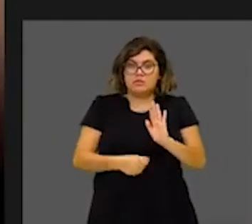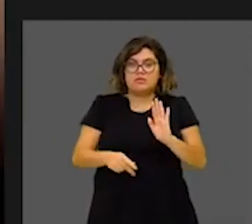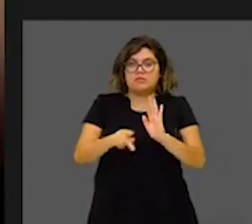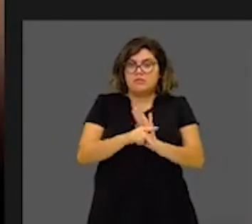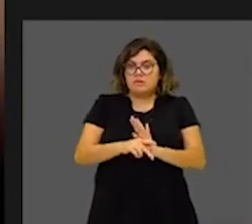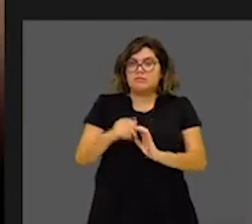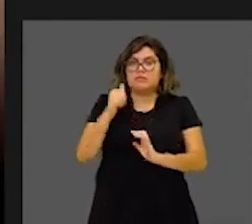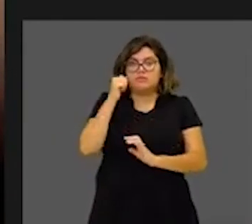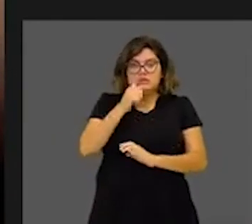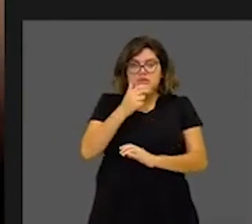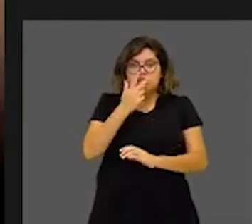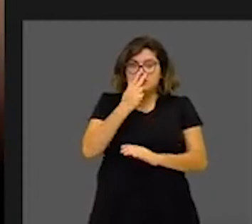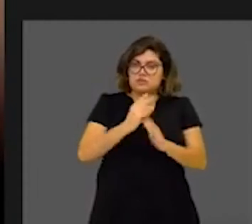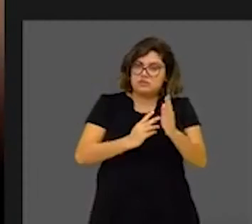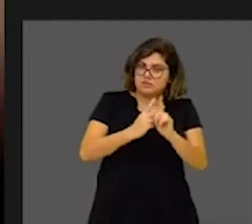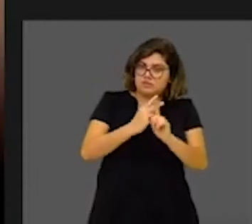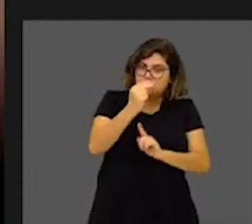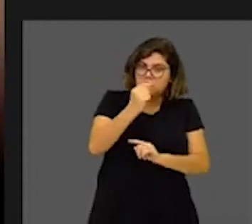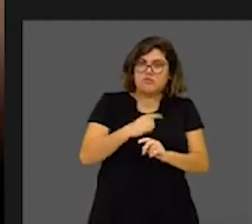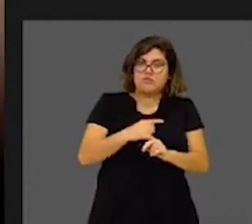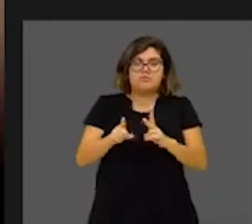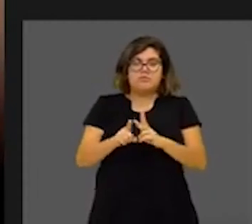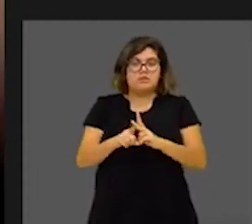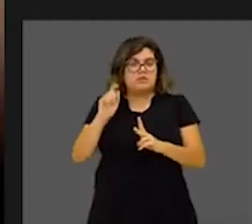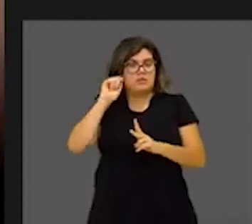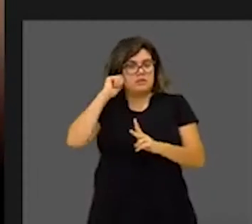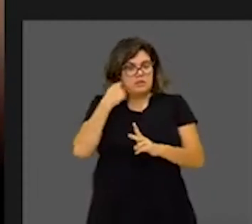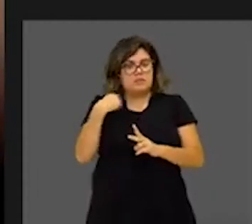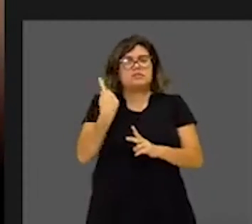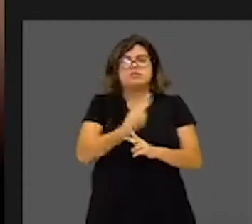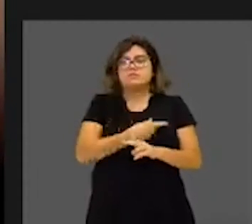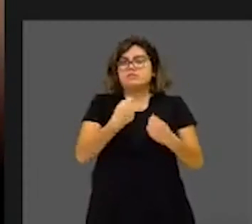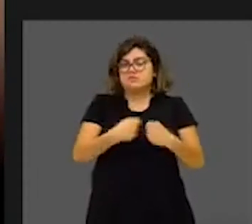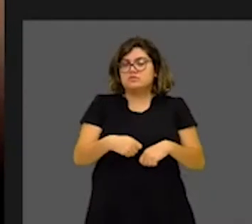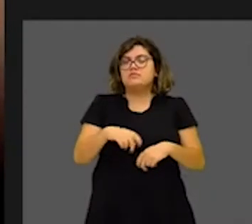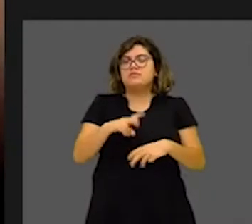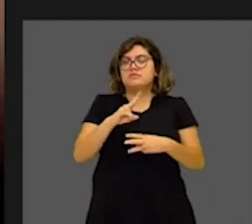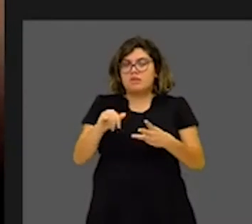acho que é uma vitória também das candidaturas negras Vamos ter bastante Oi Gigi lá na faço